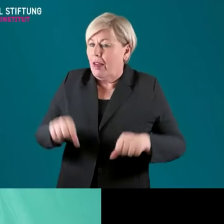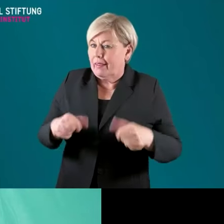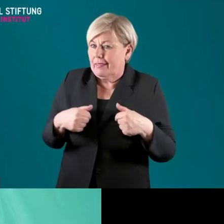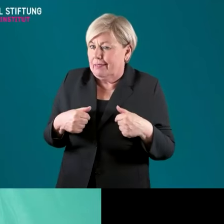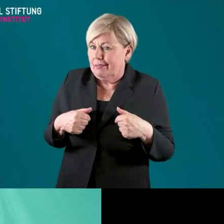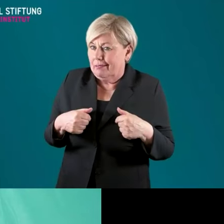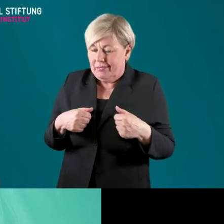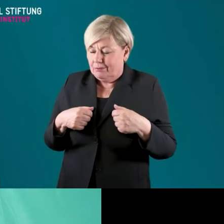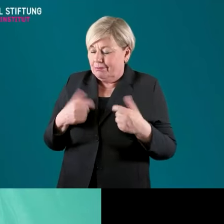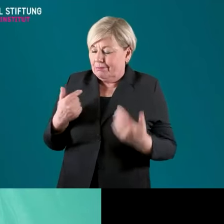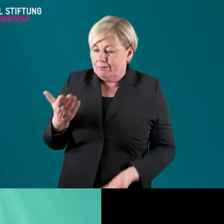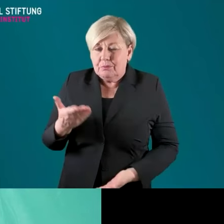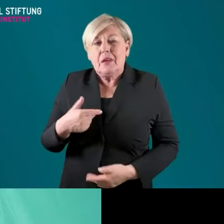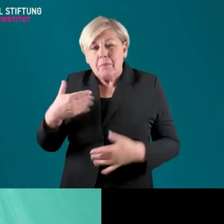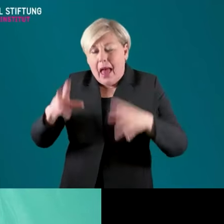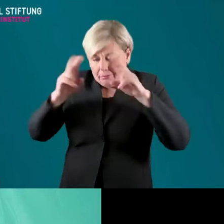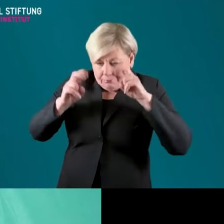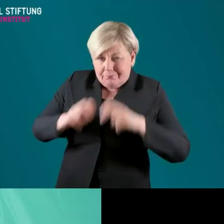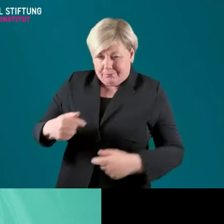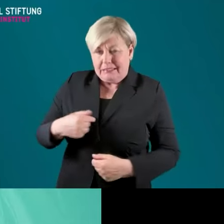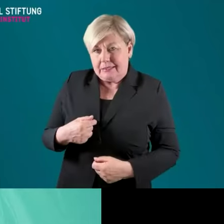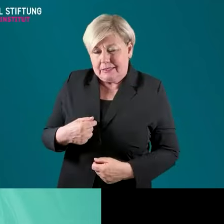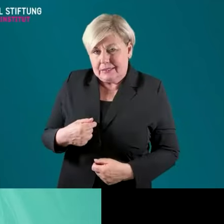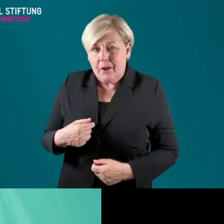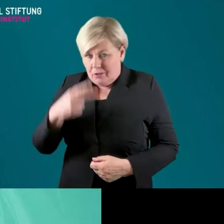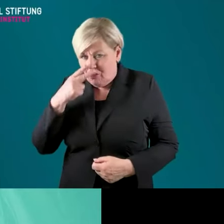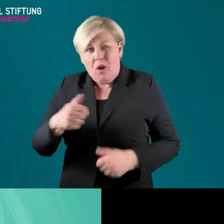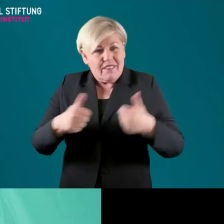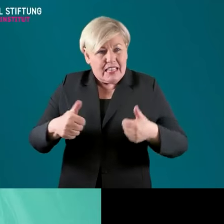Ich bin halt eher Rechercheur und gucke halt, wie sich das zusammensetzt.